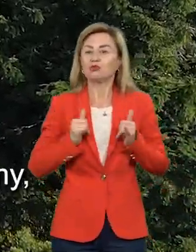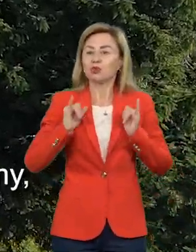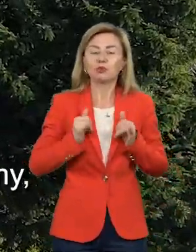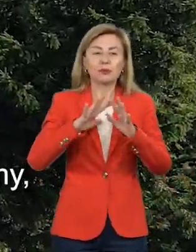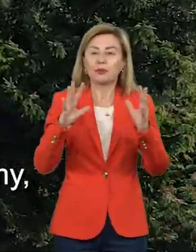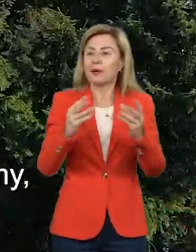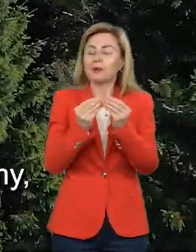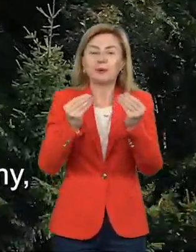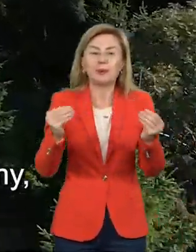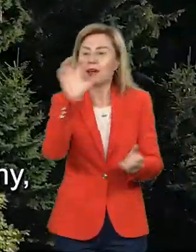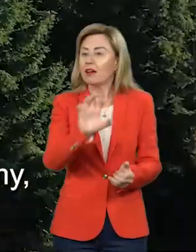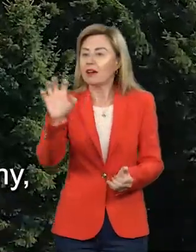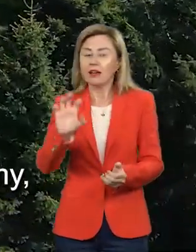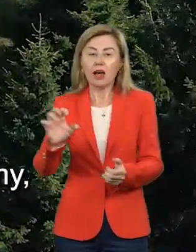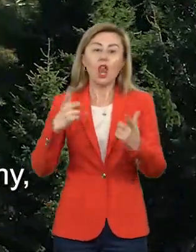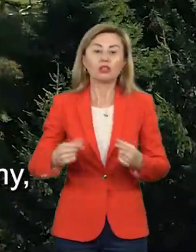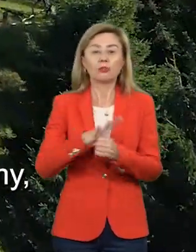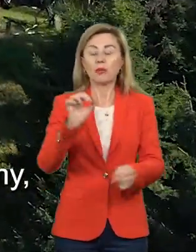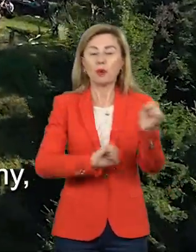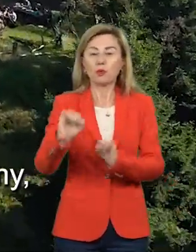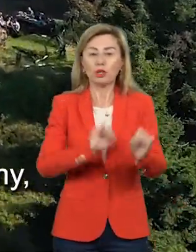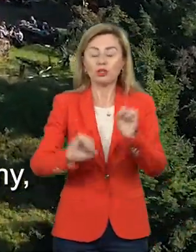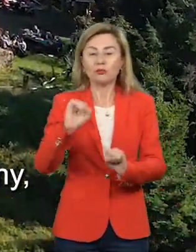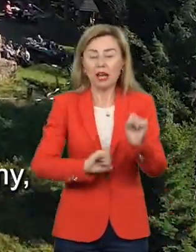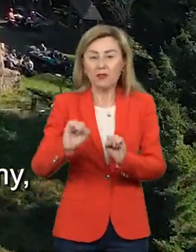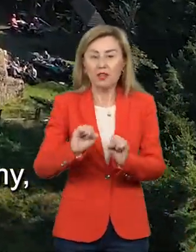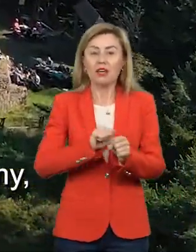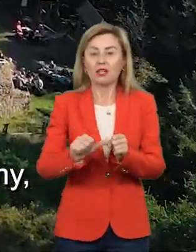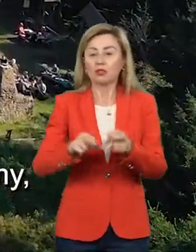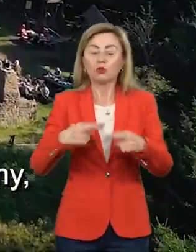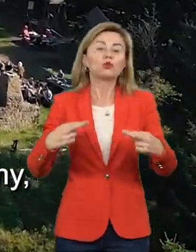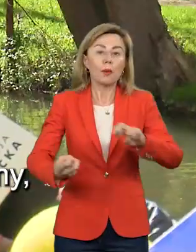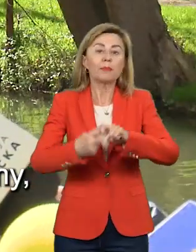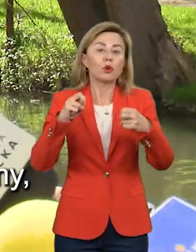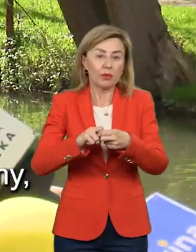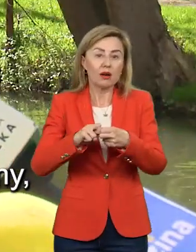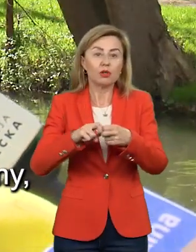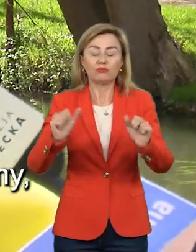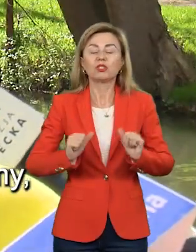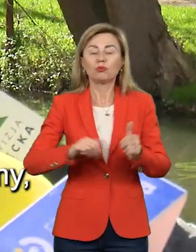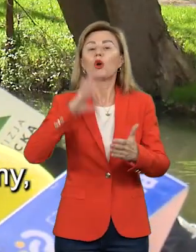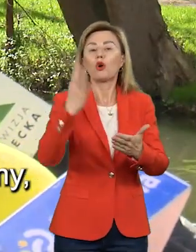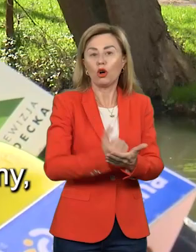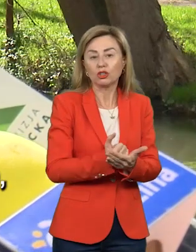ale osoby z niepełnosprawnością mają obiektywne problemy, żeby z tych atrakcji korzystać.